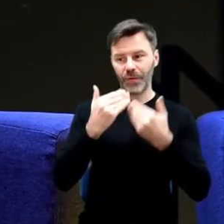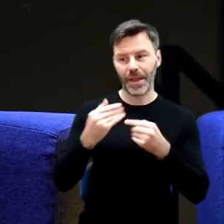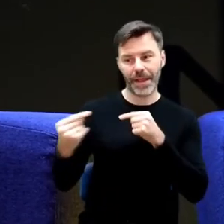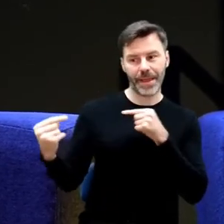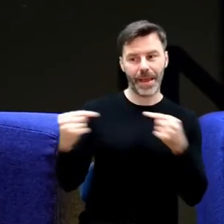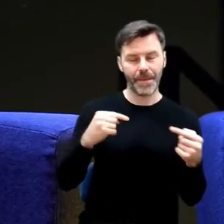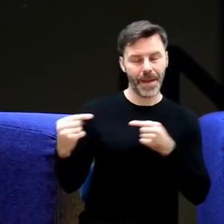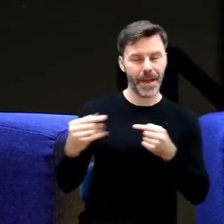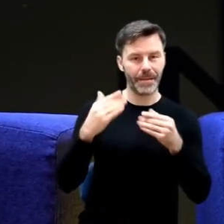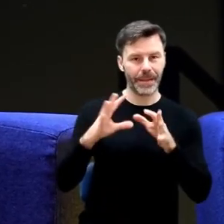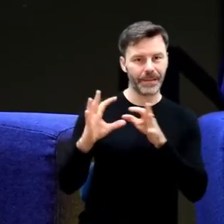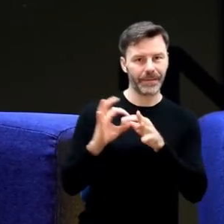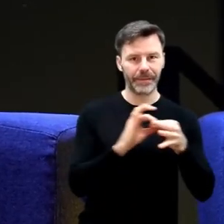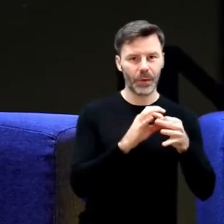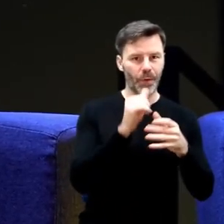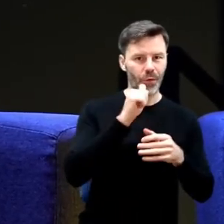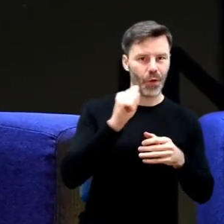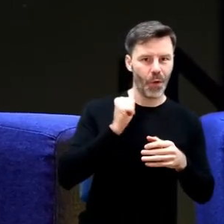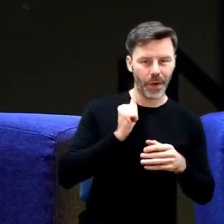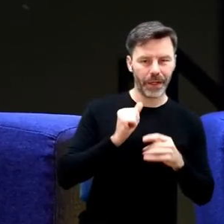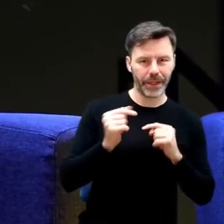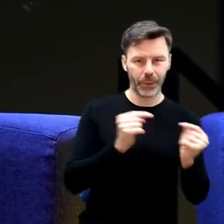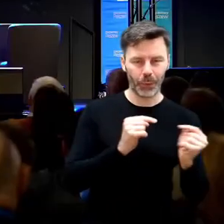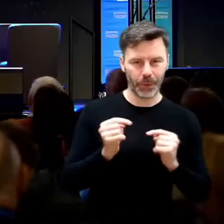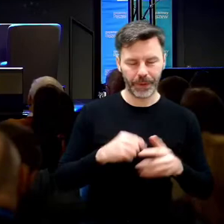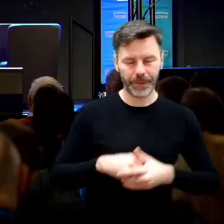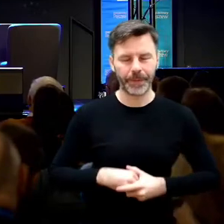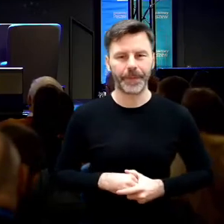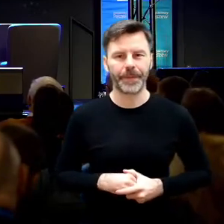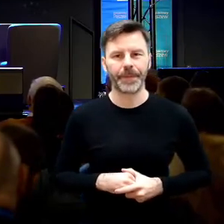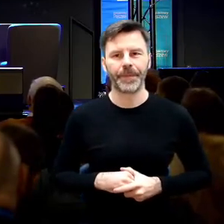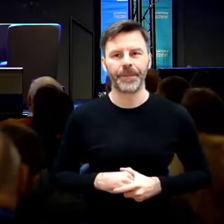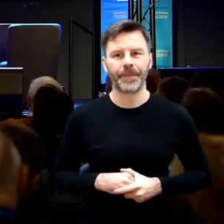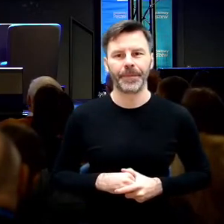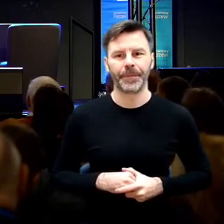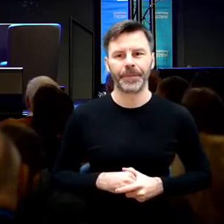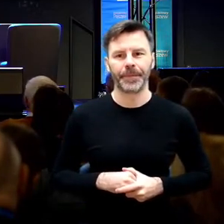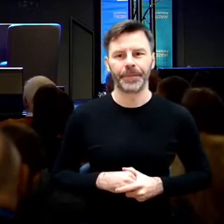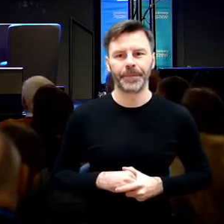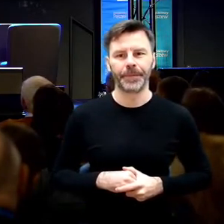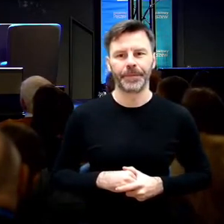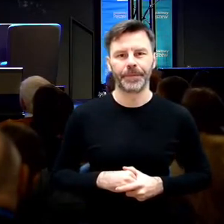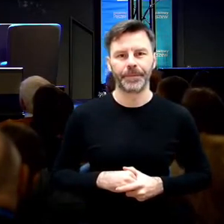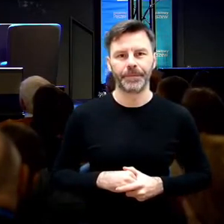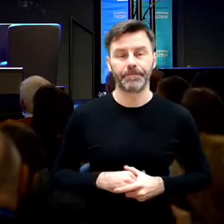Natomiast chciałbym rozpocząć może od takiego krótkiego wprowadzenia.